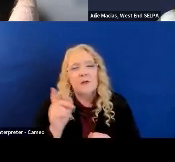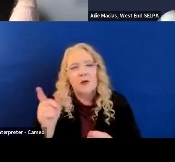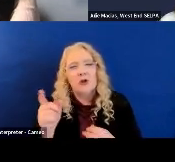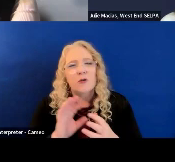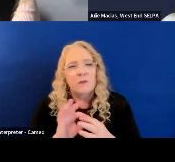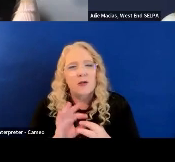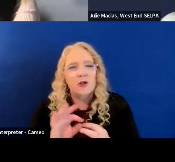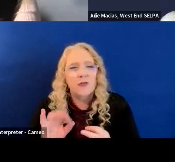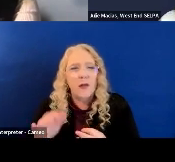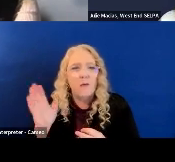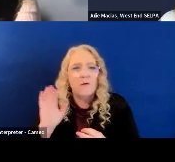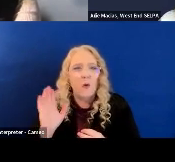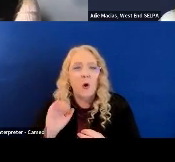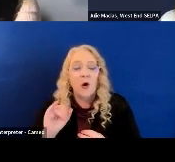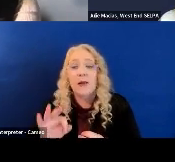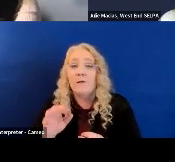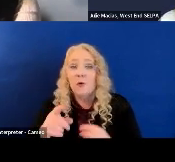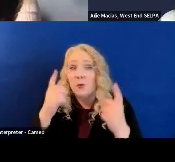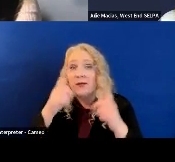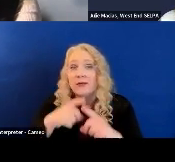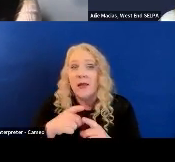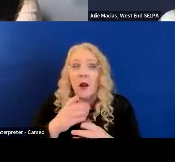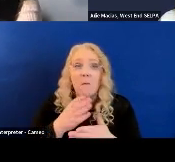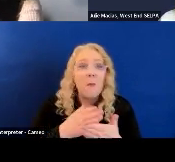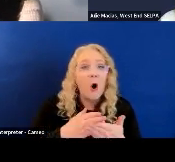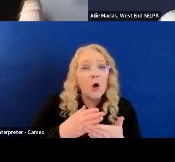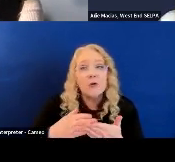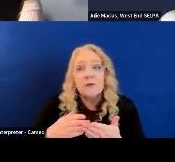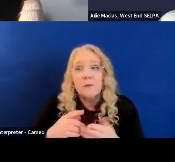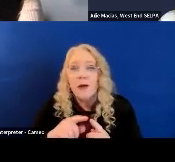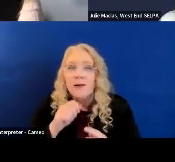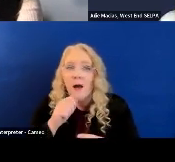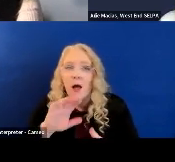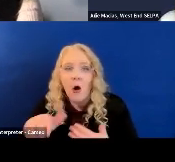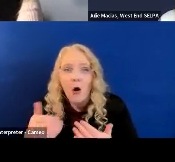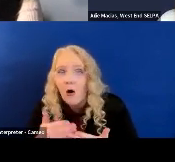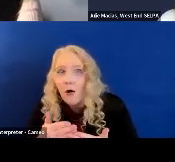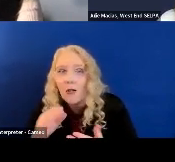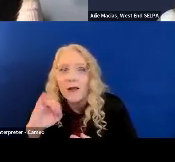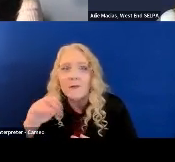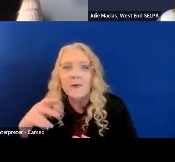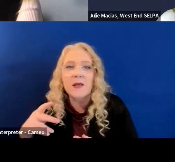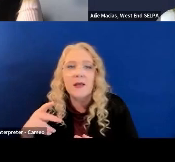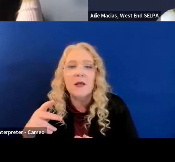por lo que si usted da su consentimiento a partes del IEP pero no a todas las partes del IEP, las partes que acepta